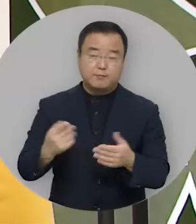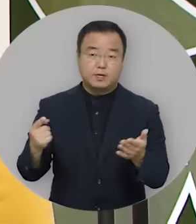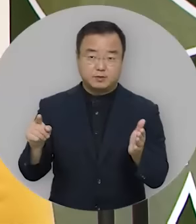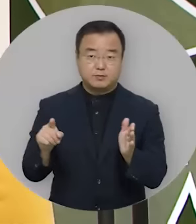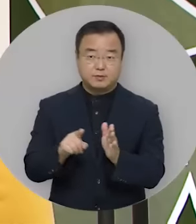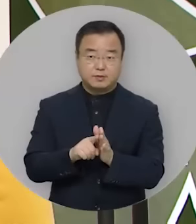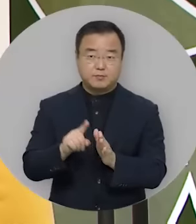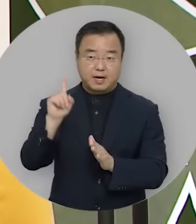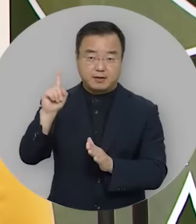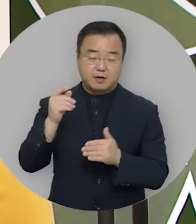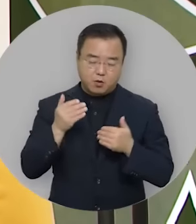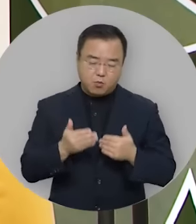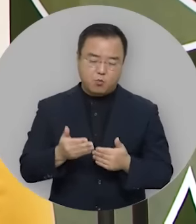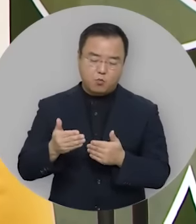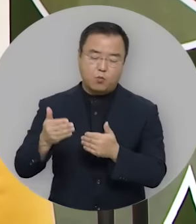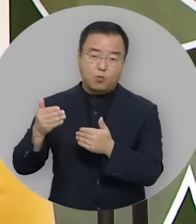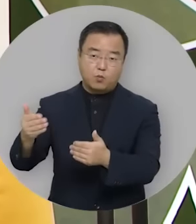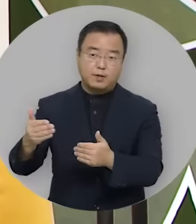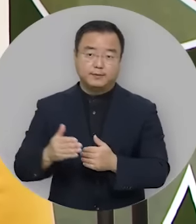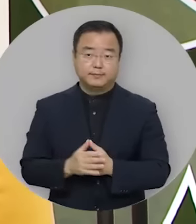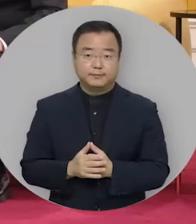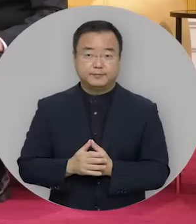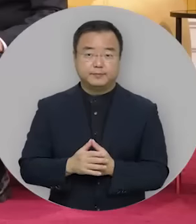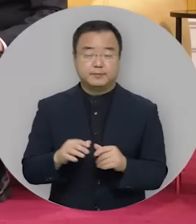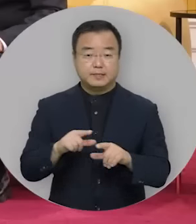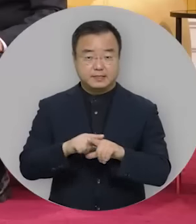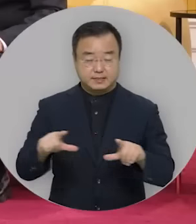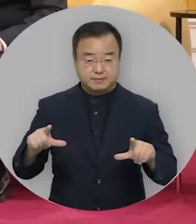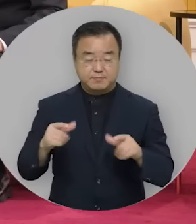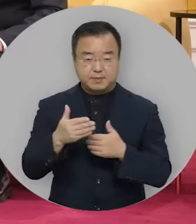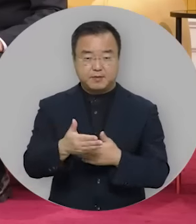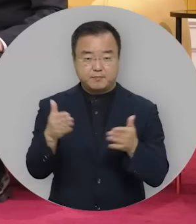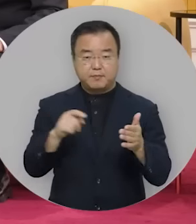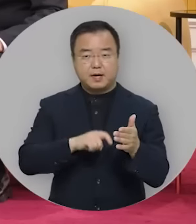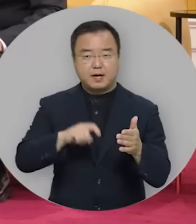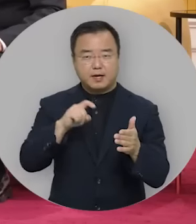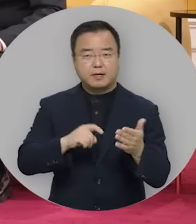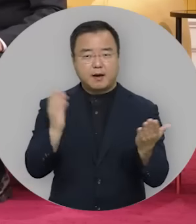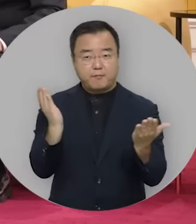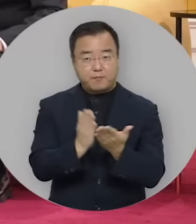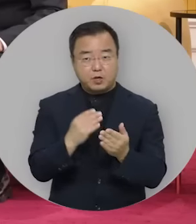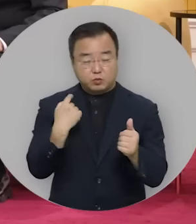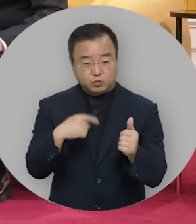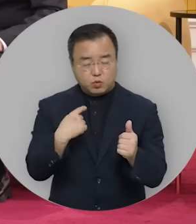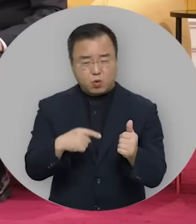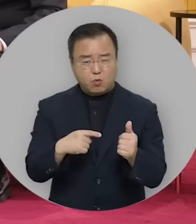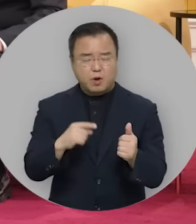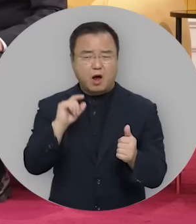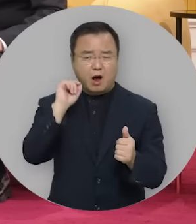하나의 과정이라고 보시면 되고요. 일반 학급에서는 맞춤형 교육이 어려울 때가 많습니다.